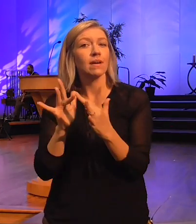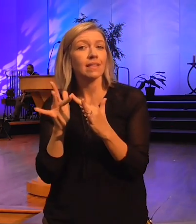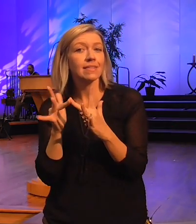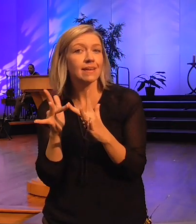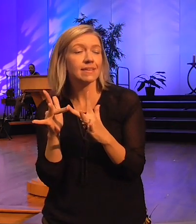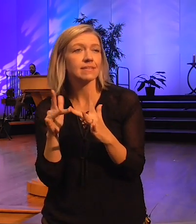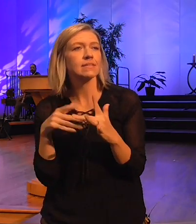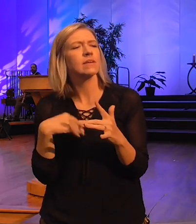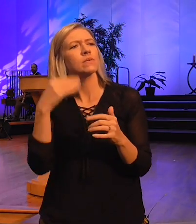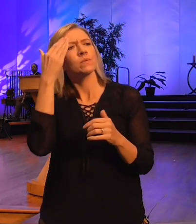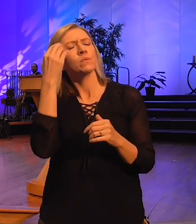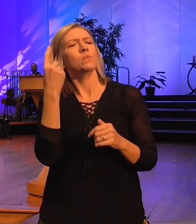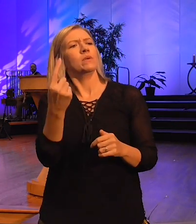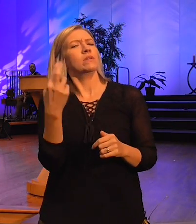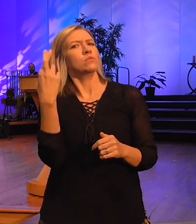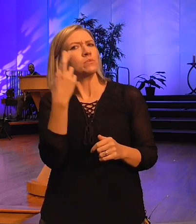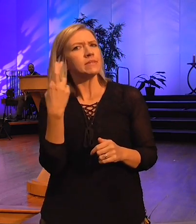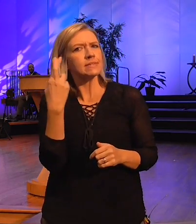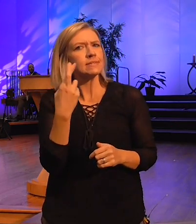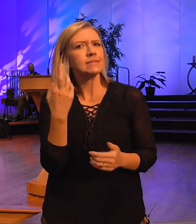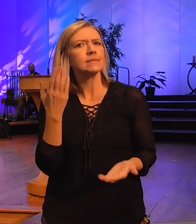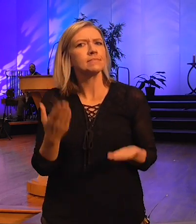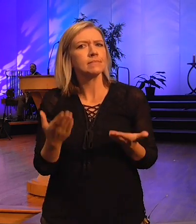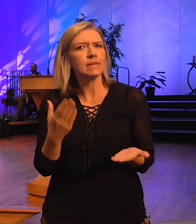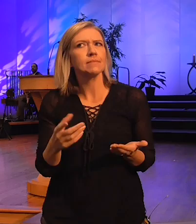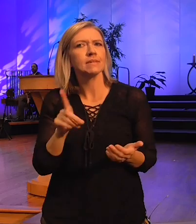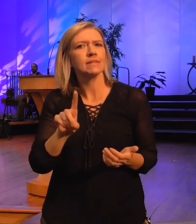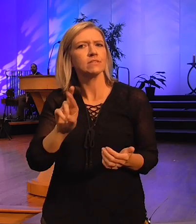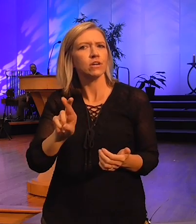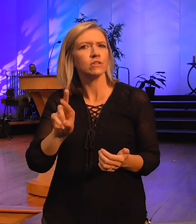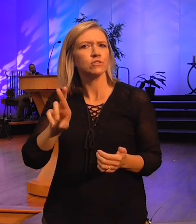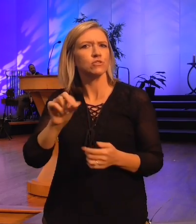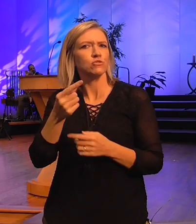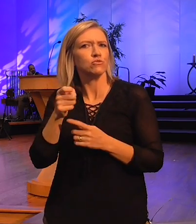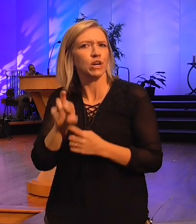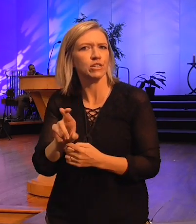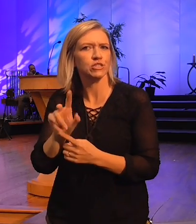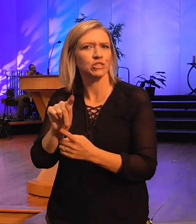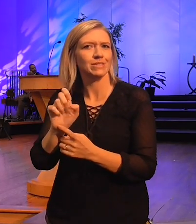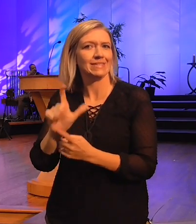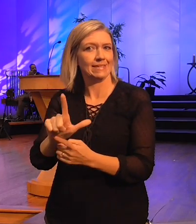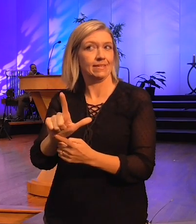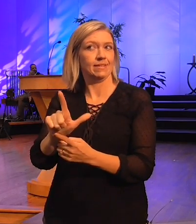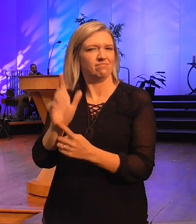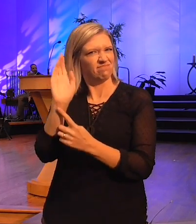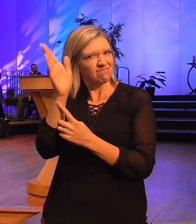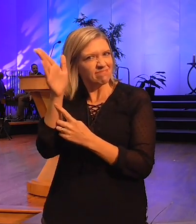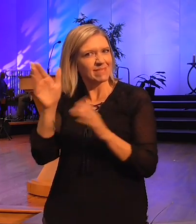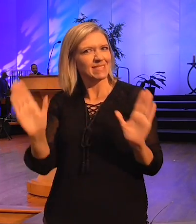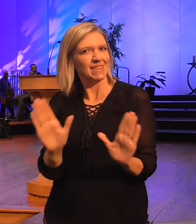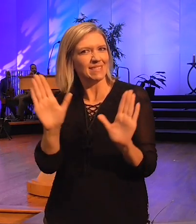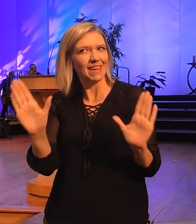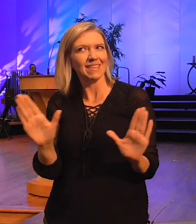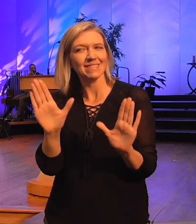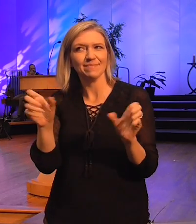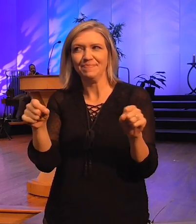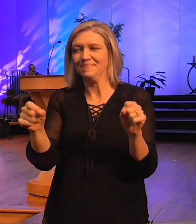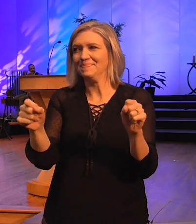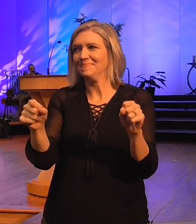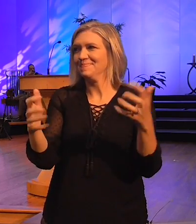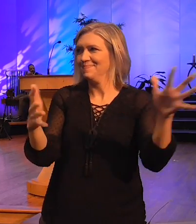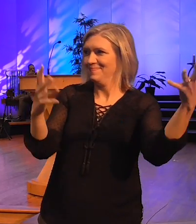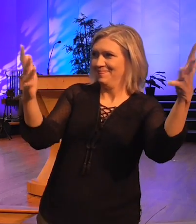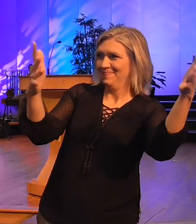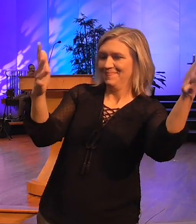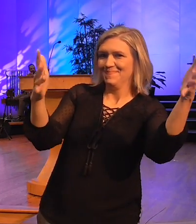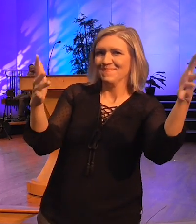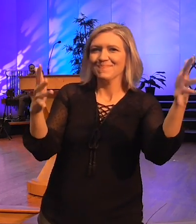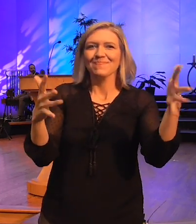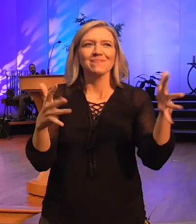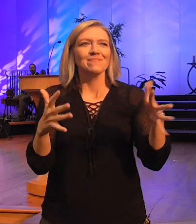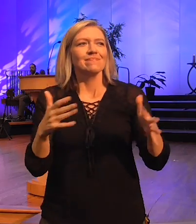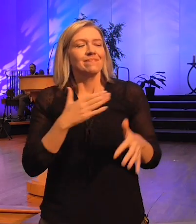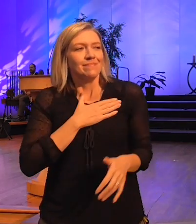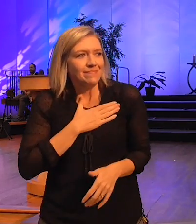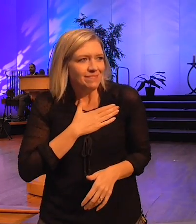una de esas razones podría ser que es un domingo verde azulado del Dr. Roger, sí, qué alegría, qué alegría. Sé que